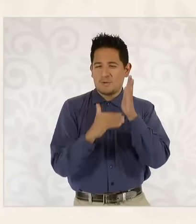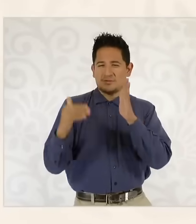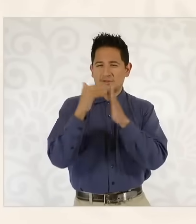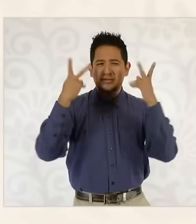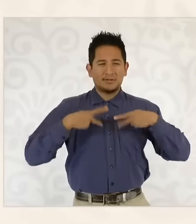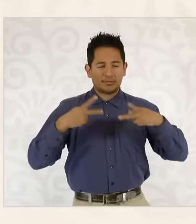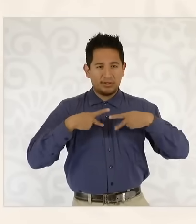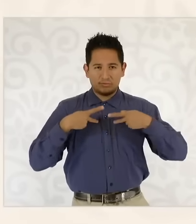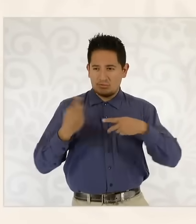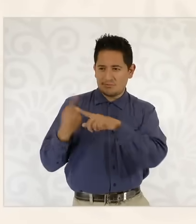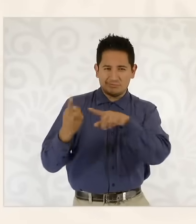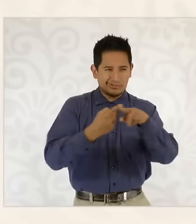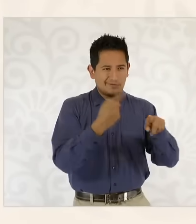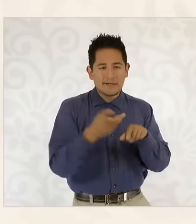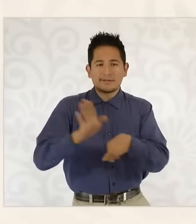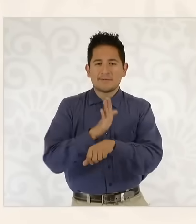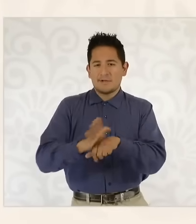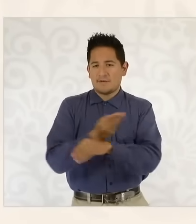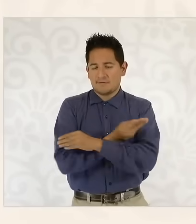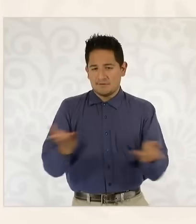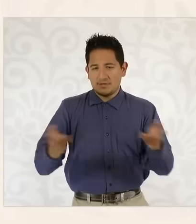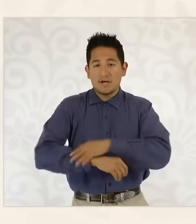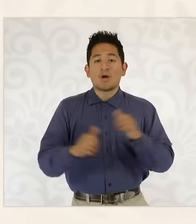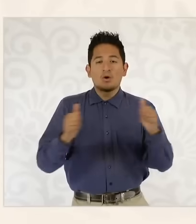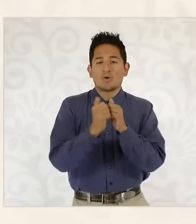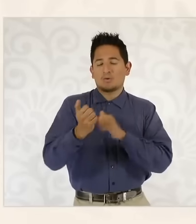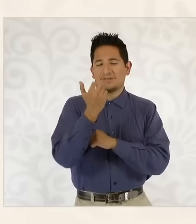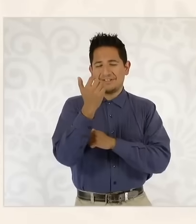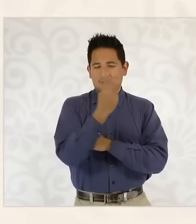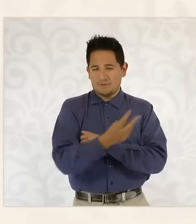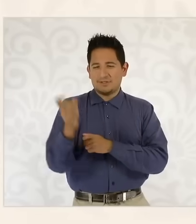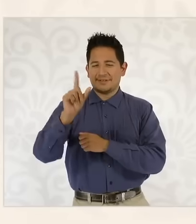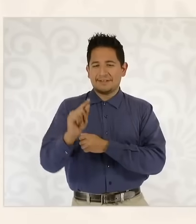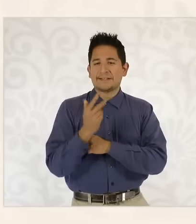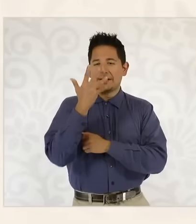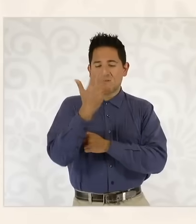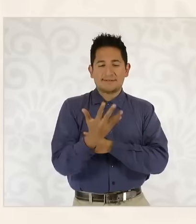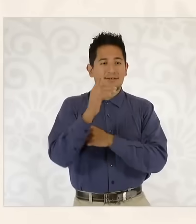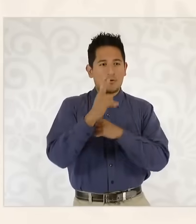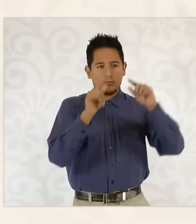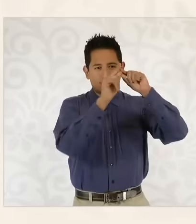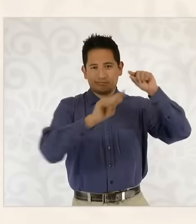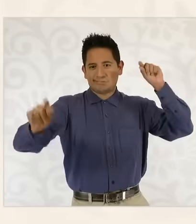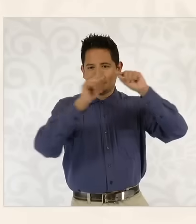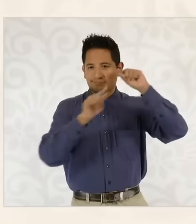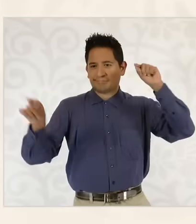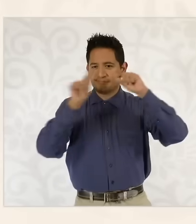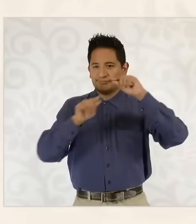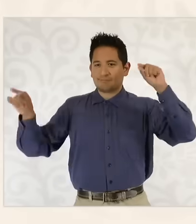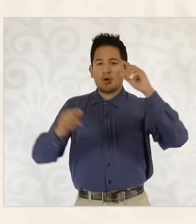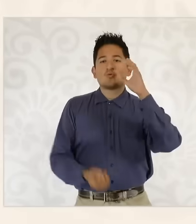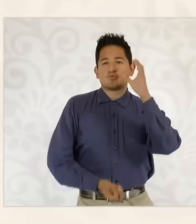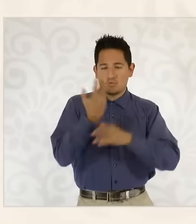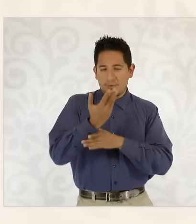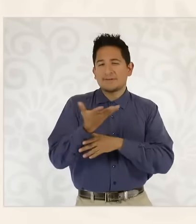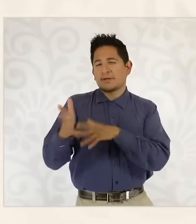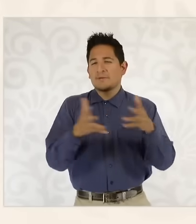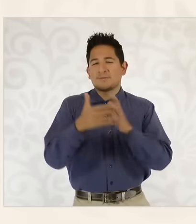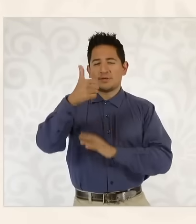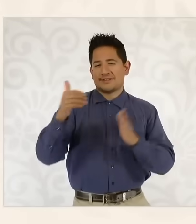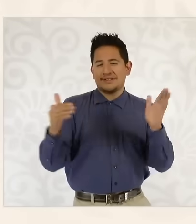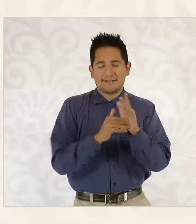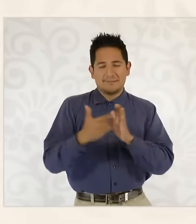con 275 nuevas líneas de transmisión que equivalen a más de 6,000 km circuito de línea tendida y 524